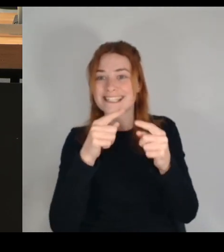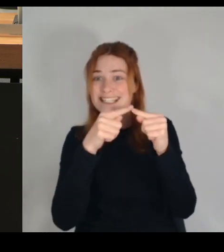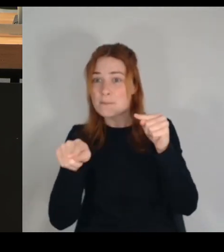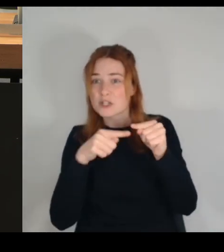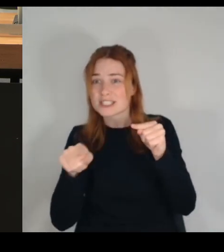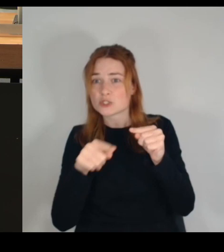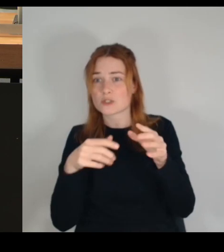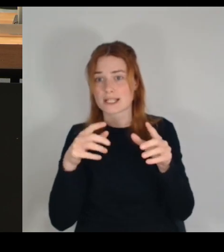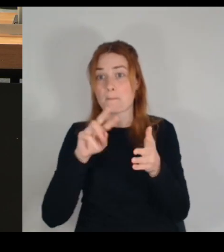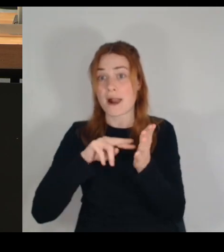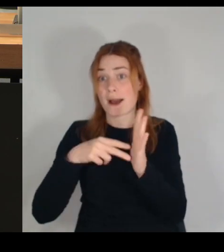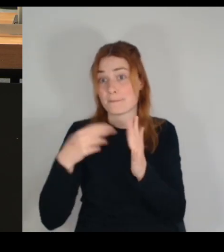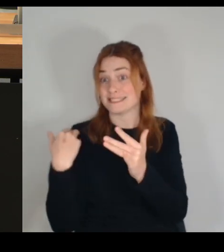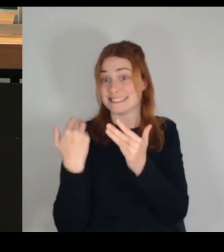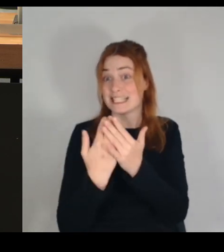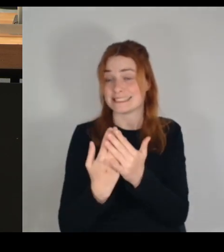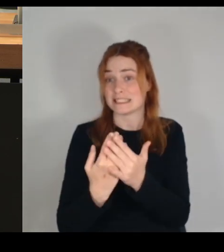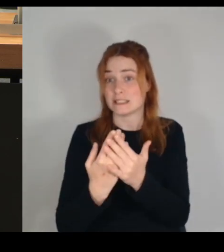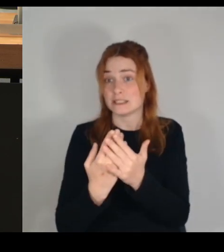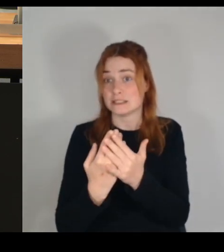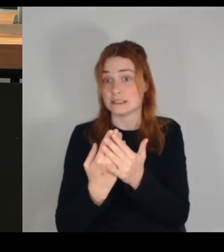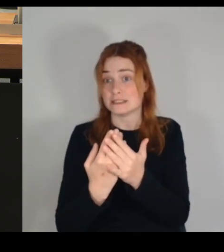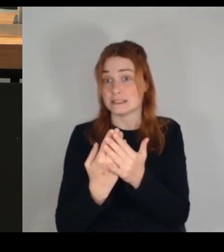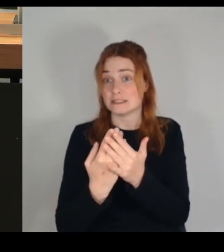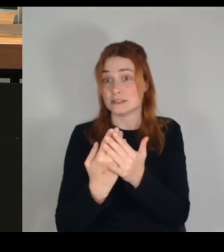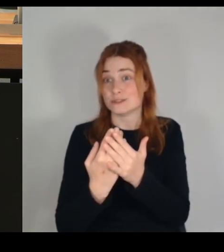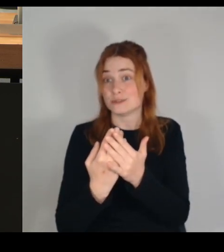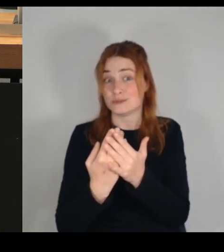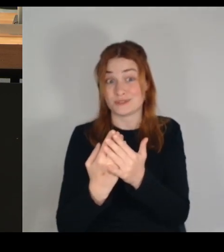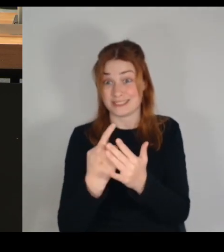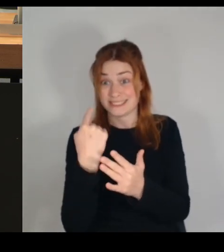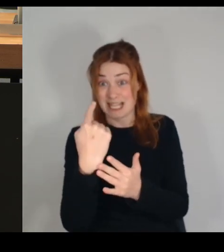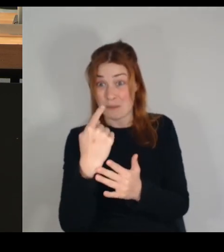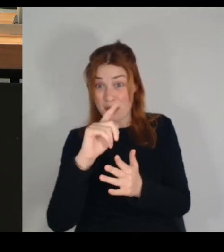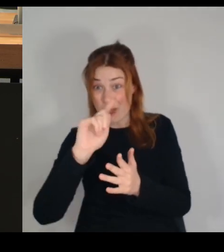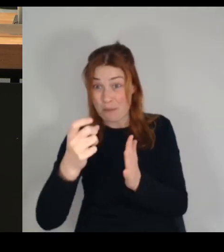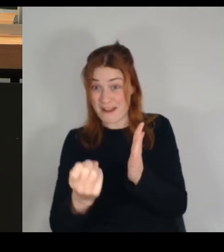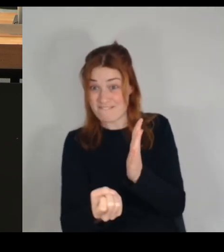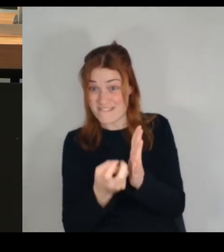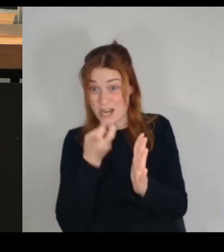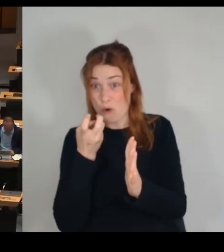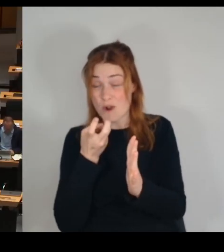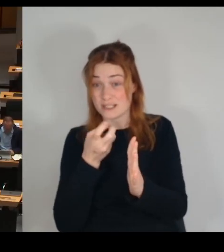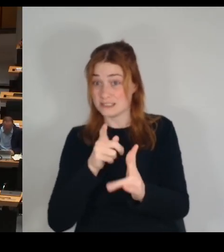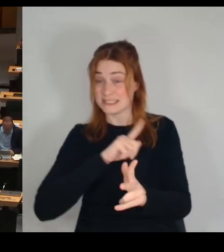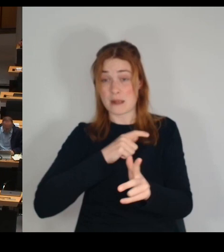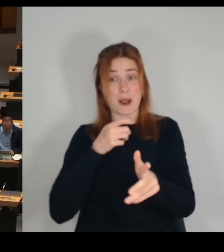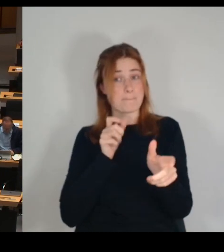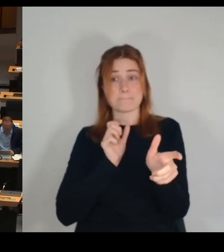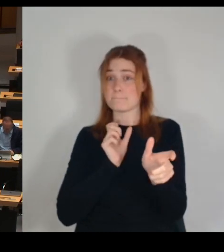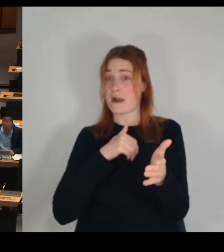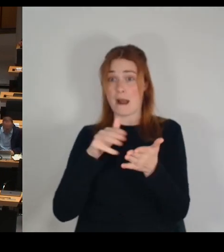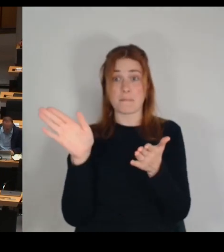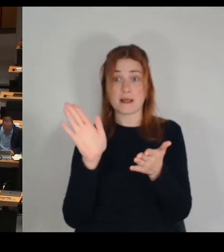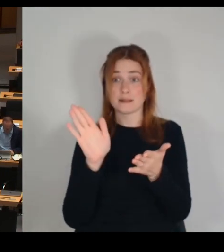wir uns entschieden entgegen und reden hier nicht über irgendwelchen Fachkram, den sie hier in solchen Mantel binden.